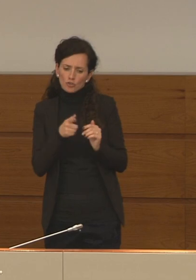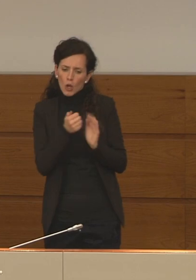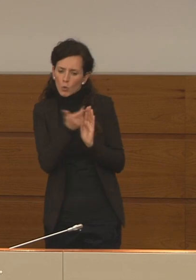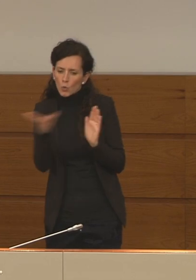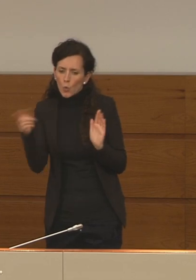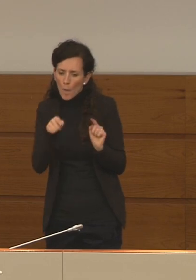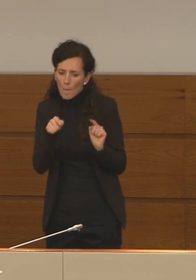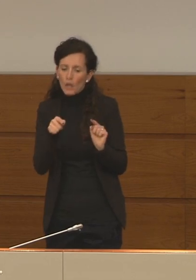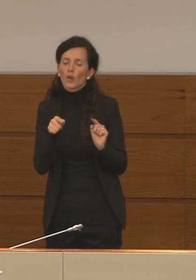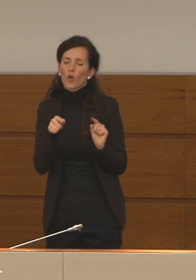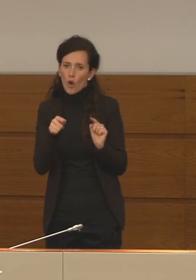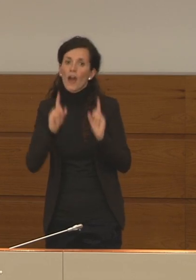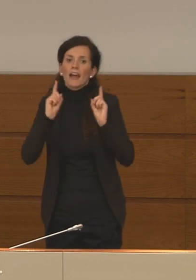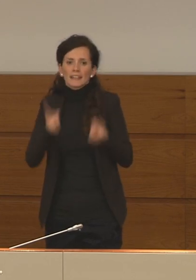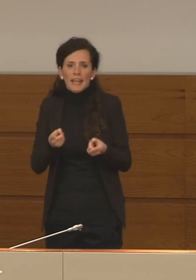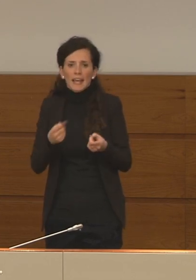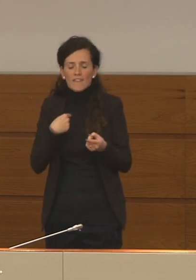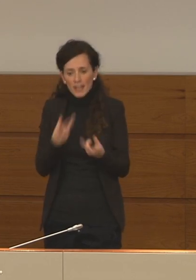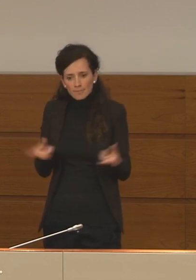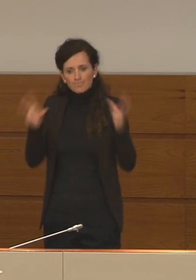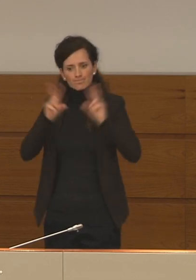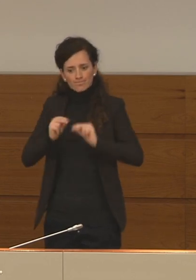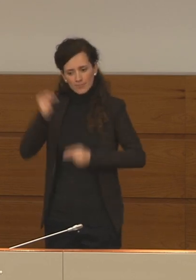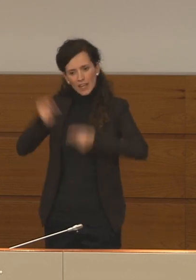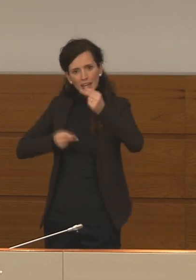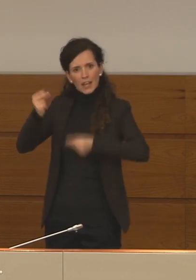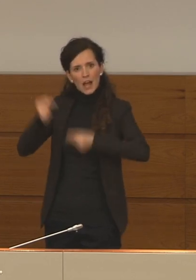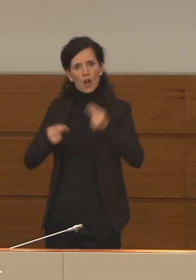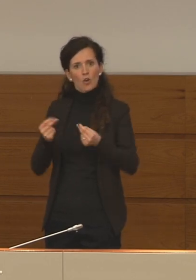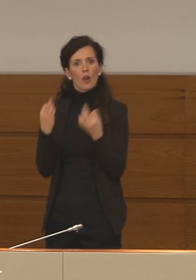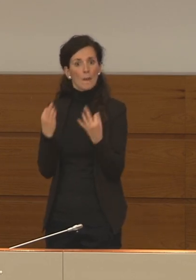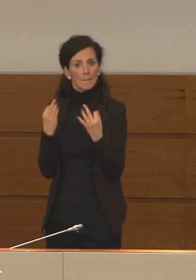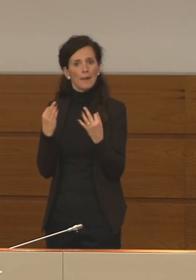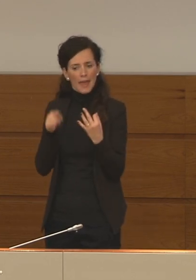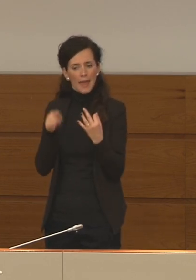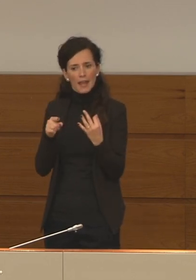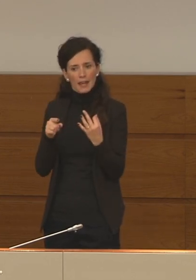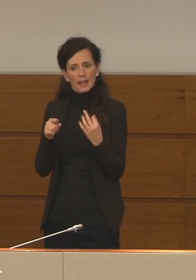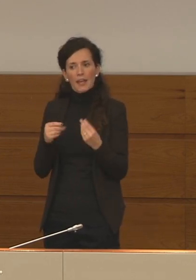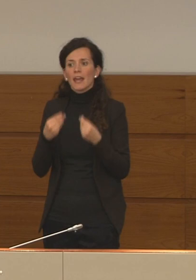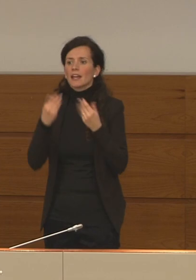quindi in realtà dobbiamo ricalcolare il denominatore semplicemente per